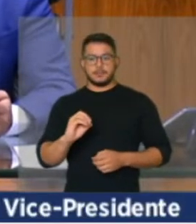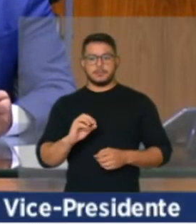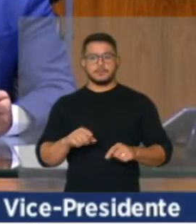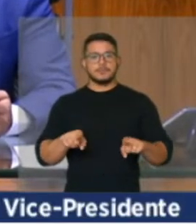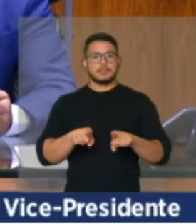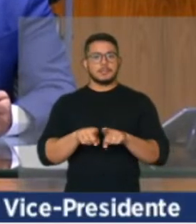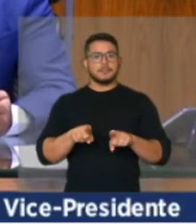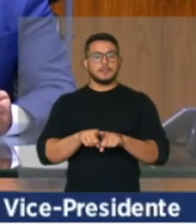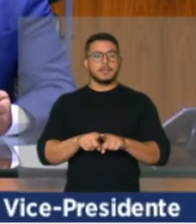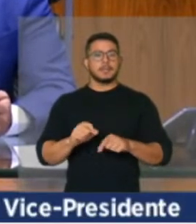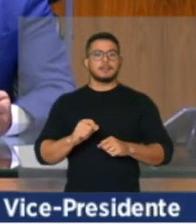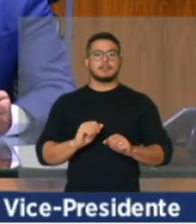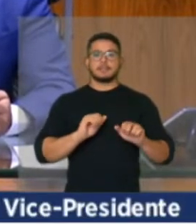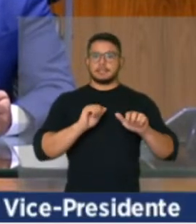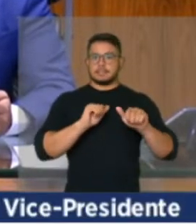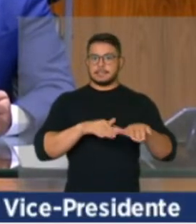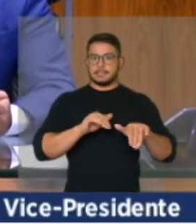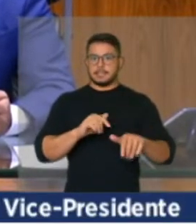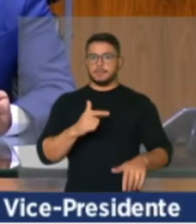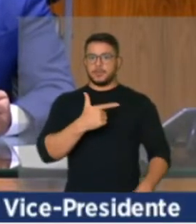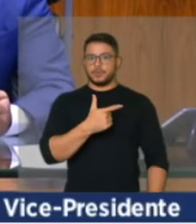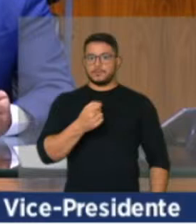DE 2021, O PARTIDO NOVO SOLICITOU O CANCELAMENTO DE UMA VOTAÇÃO QUE JÁ ESTAVA PRÓXIMA AO FIM E O PRESIDENTE